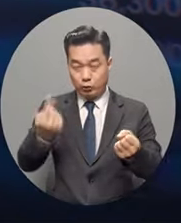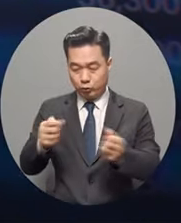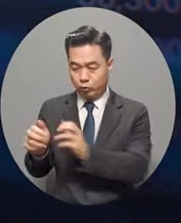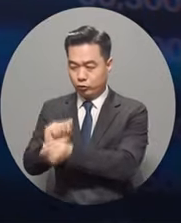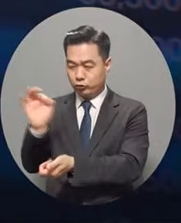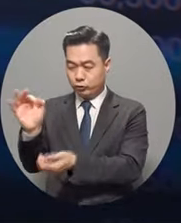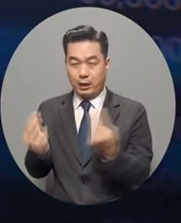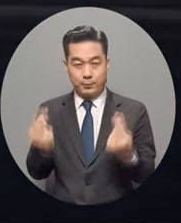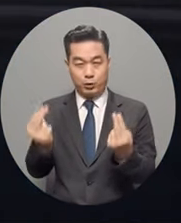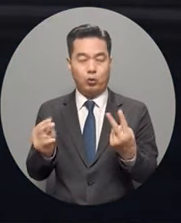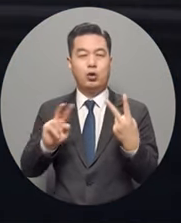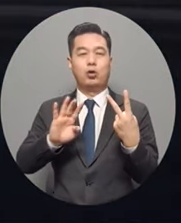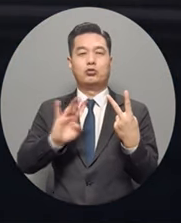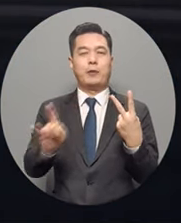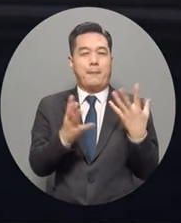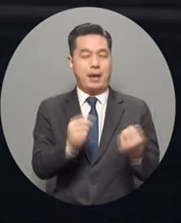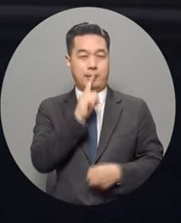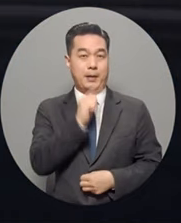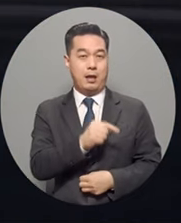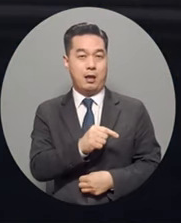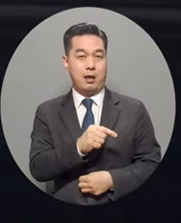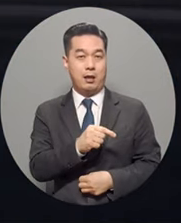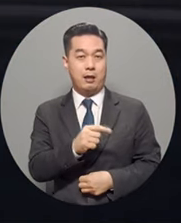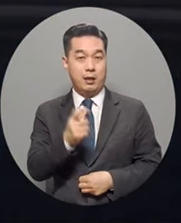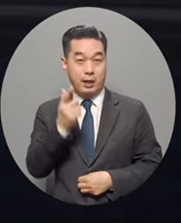된다는 뜻입니다.